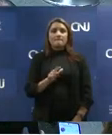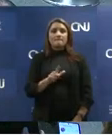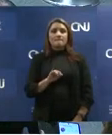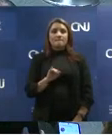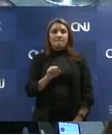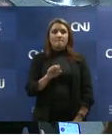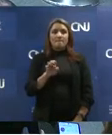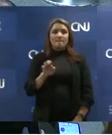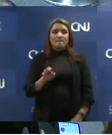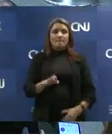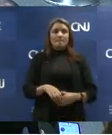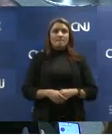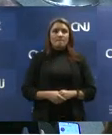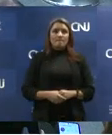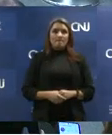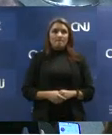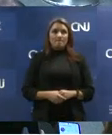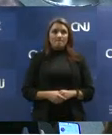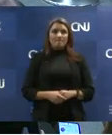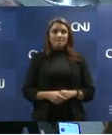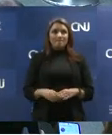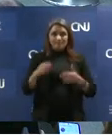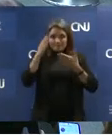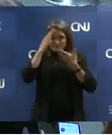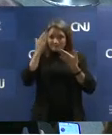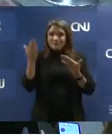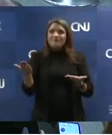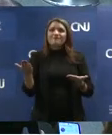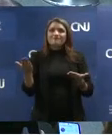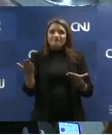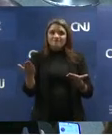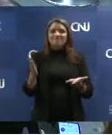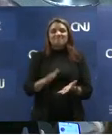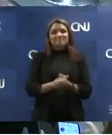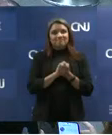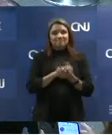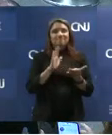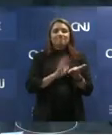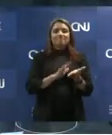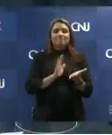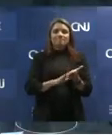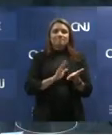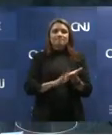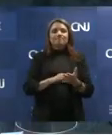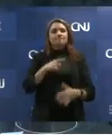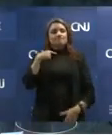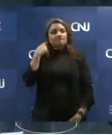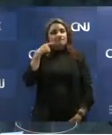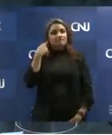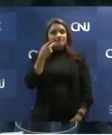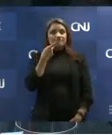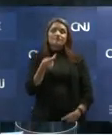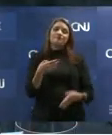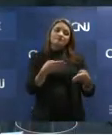Eu cumprimento os advogados que fizeram uso da palavra também brilhantemente e vou pedir vênia, ministra Maria Thereza, para, nesse caso,